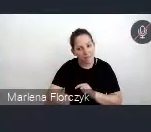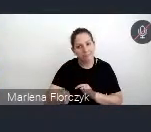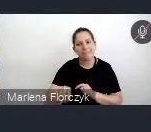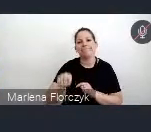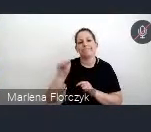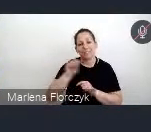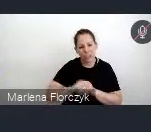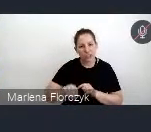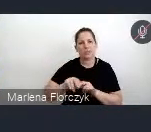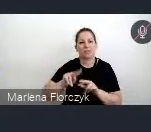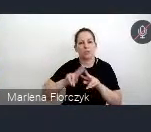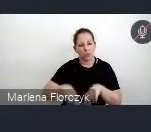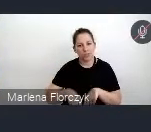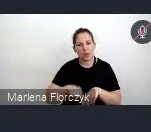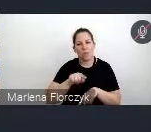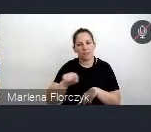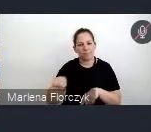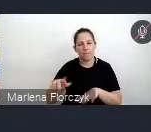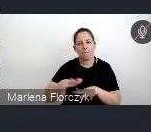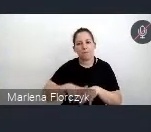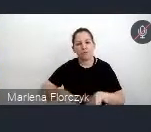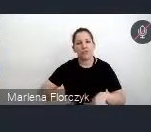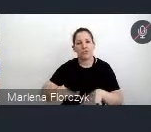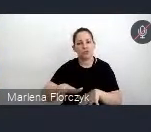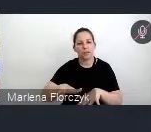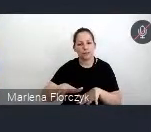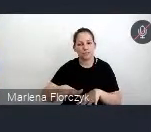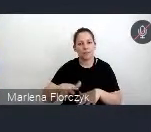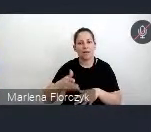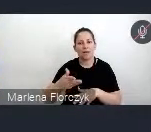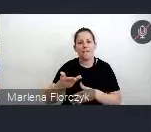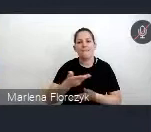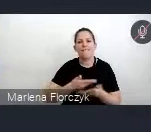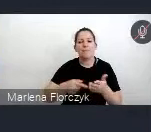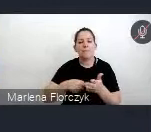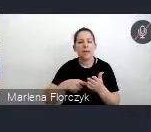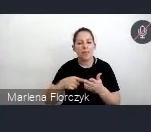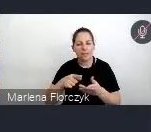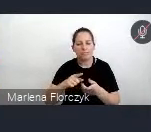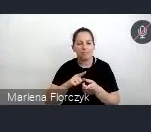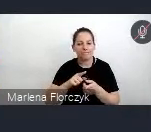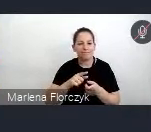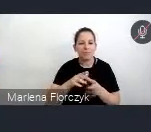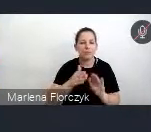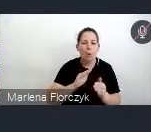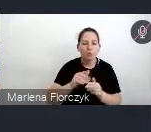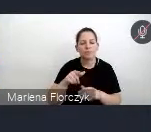bo tych przestrzeni i wymian źródeł ogrzewania jest bardzo dużo.